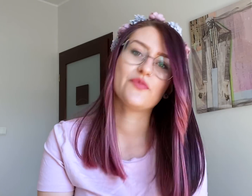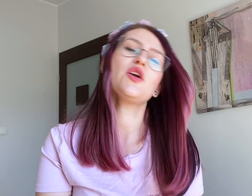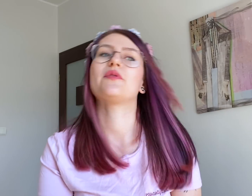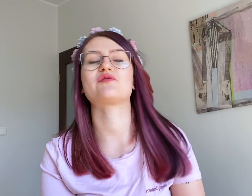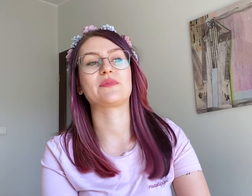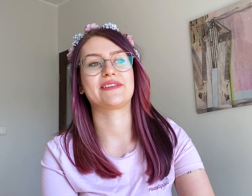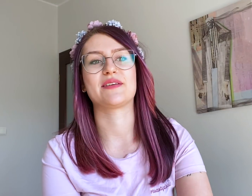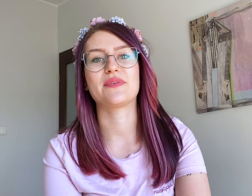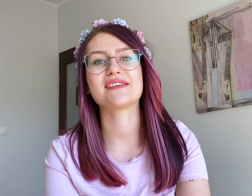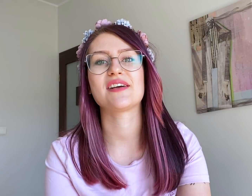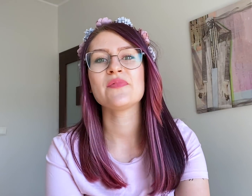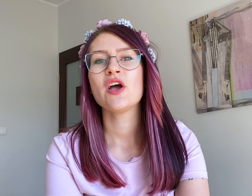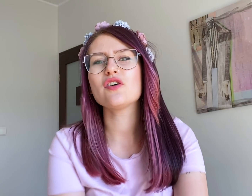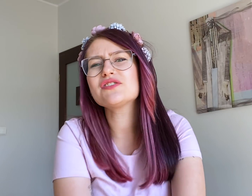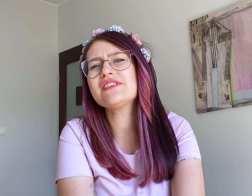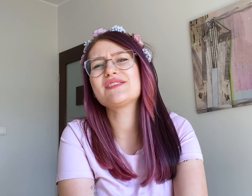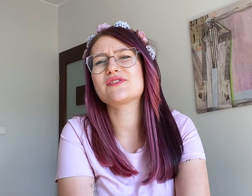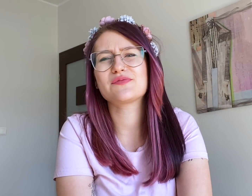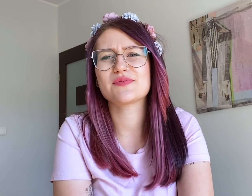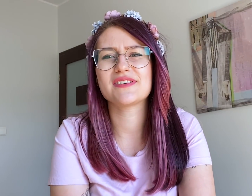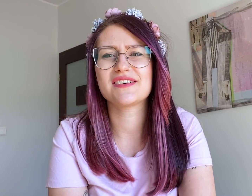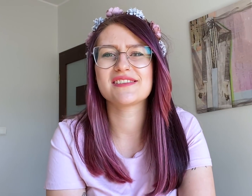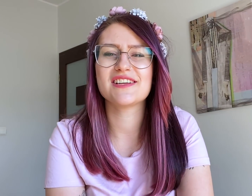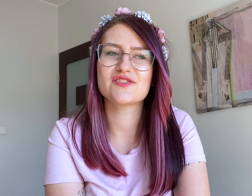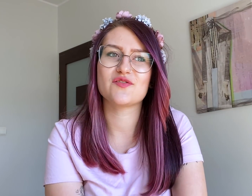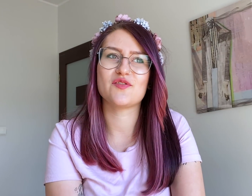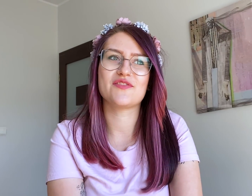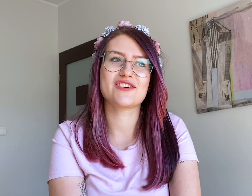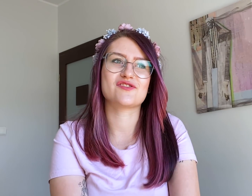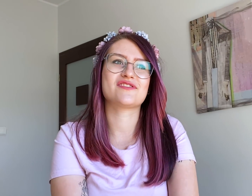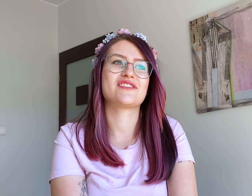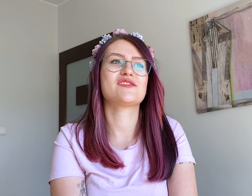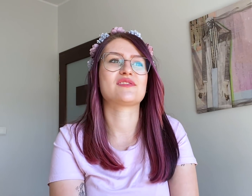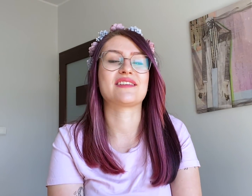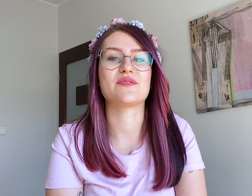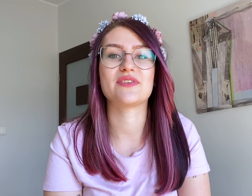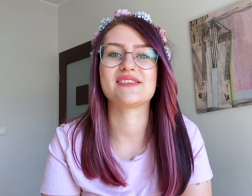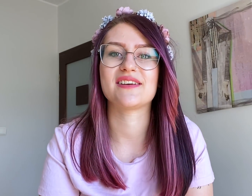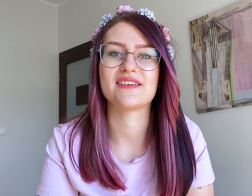No i poszłam na tę imprezę. Oczywiście przez znaczną większość czasu na tej imprezie